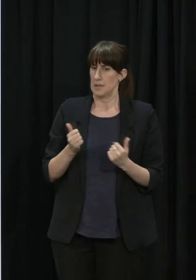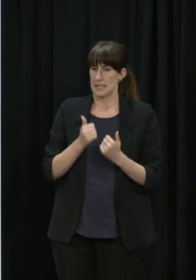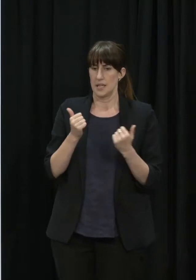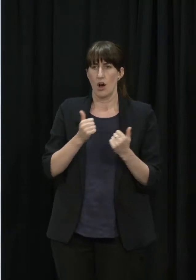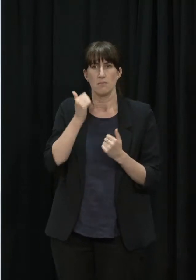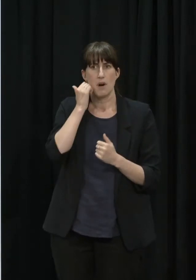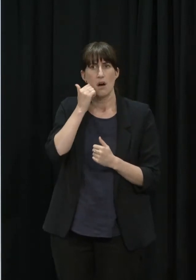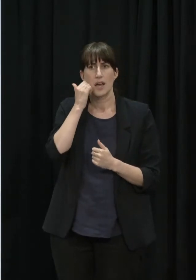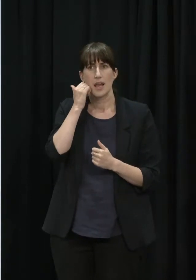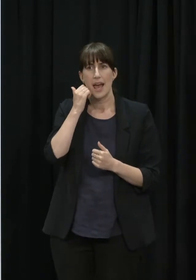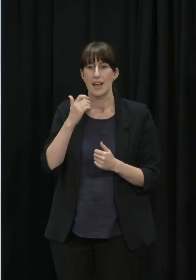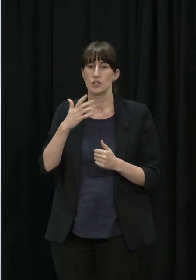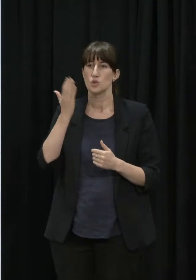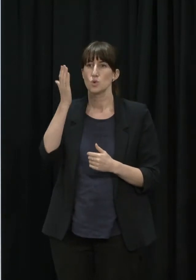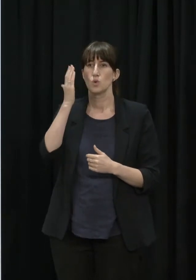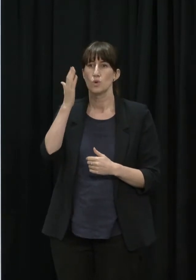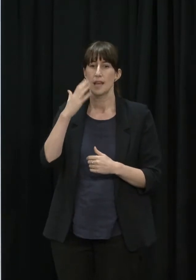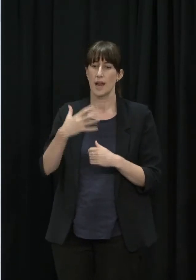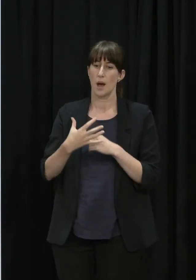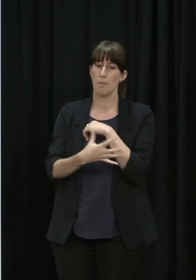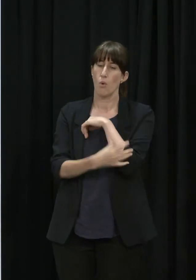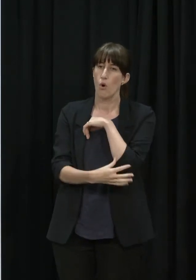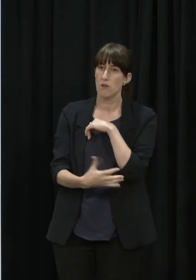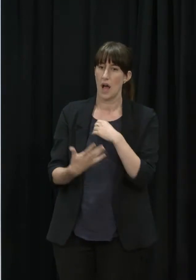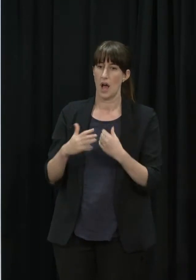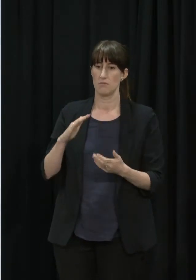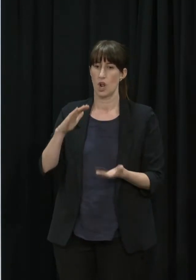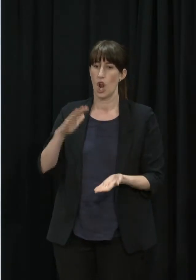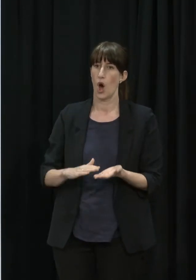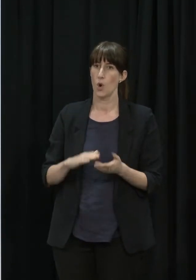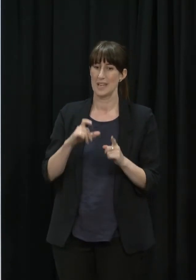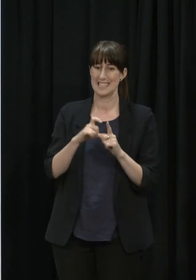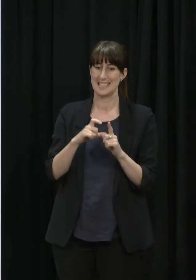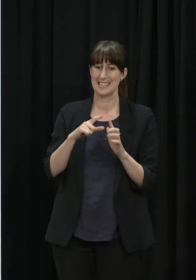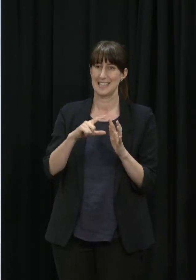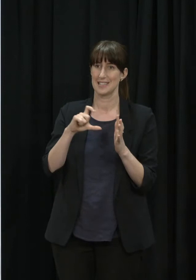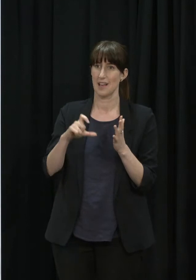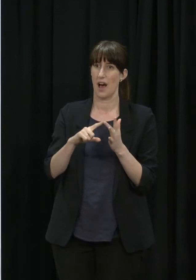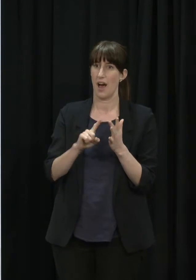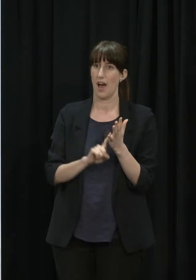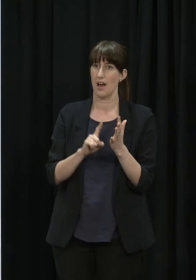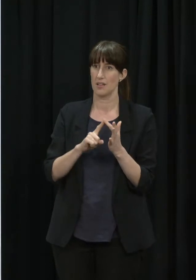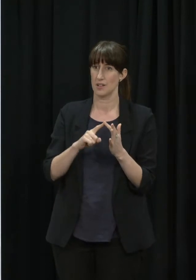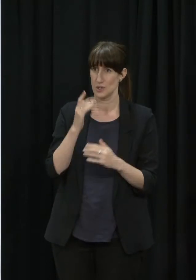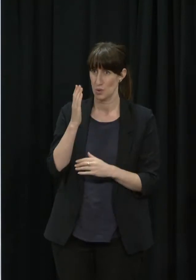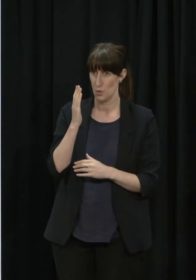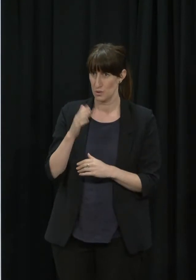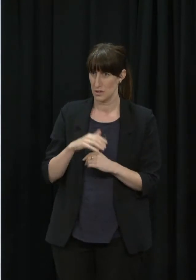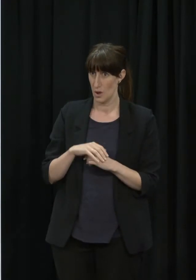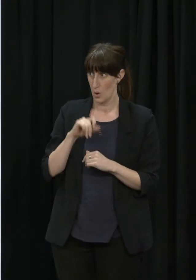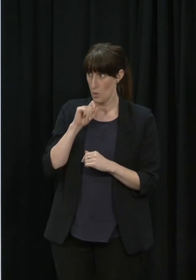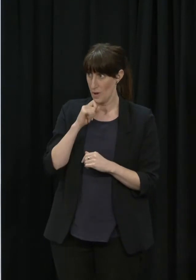i te timatanga, a ki taku whakaaro tera ano kia tae atu